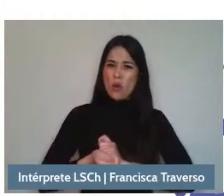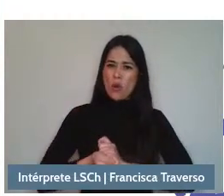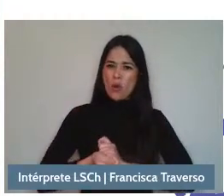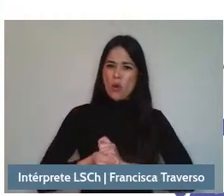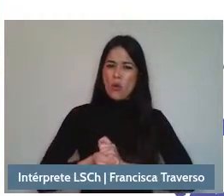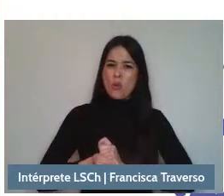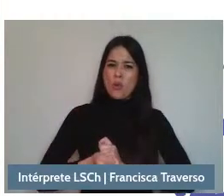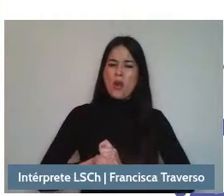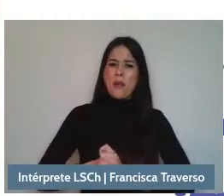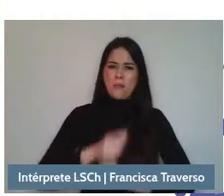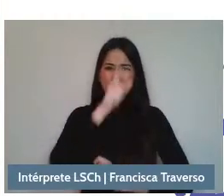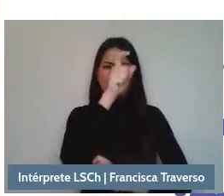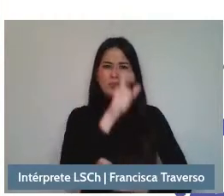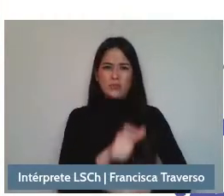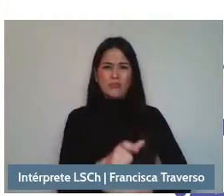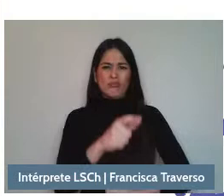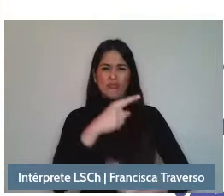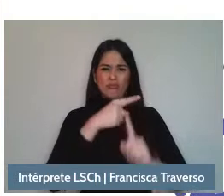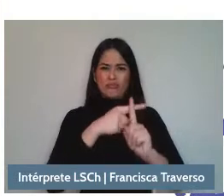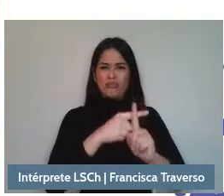a lo largo de los años que la conozco: